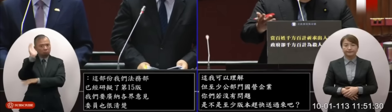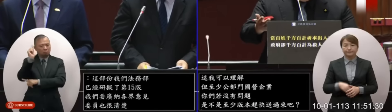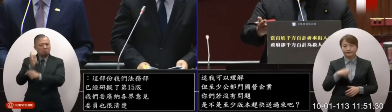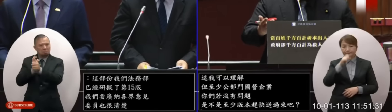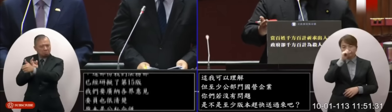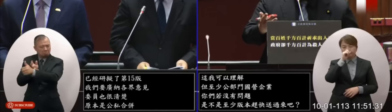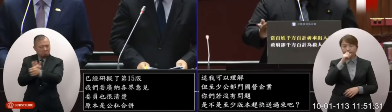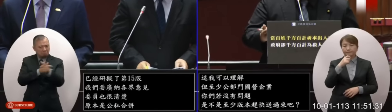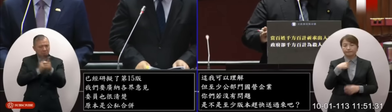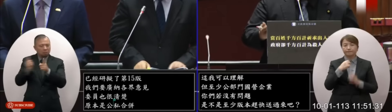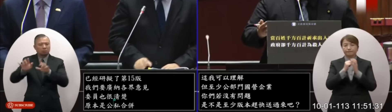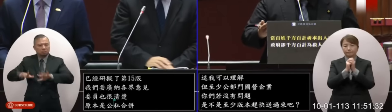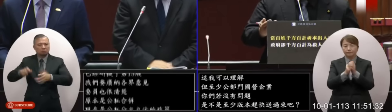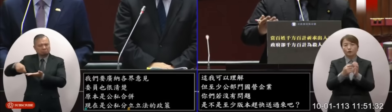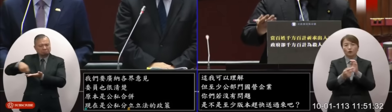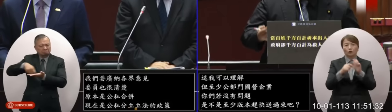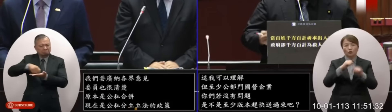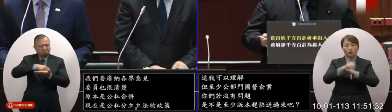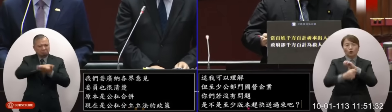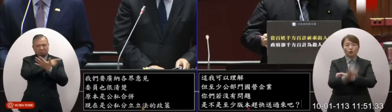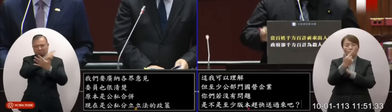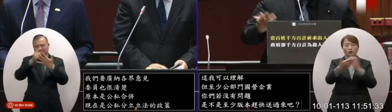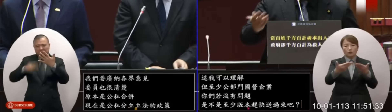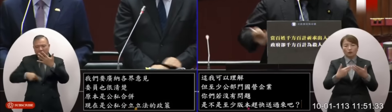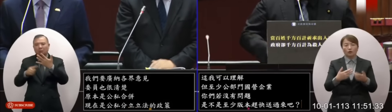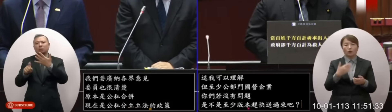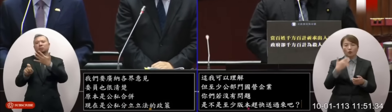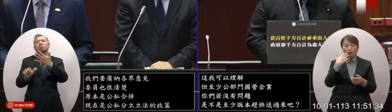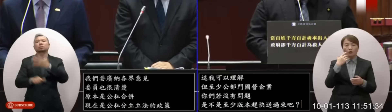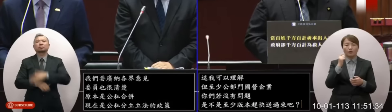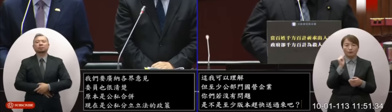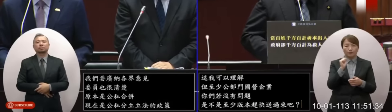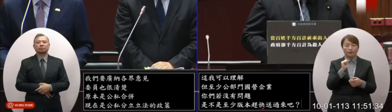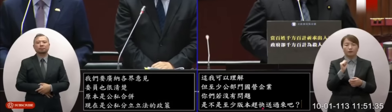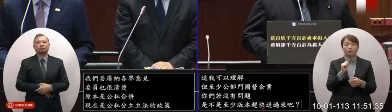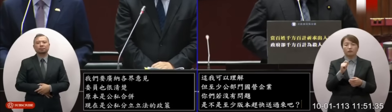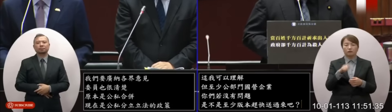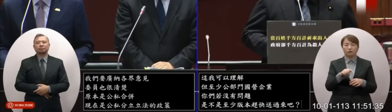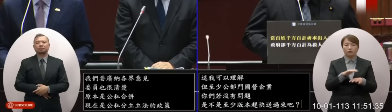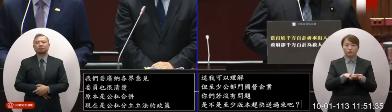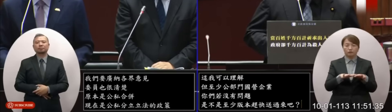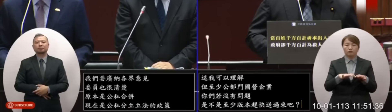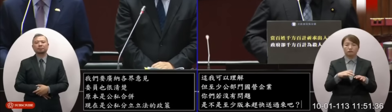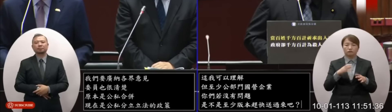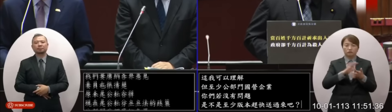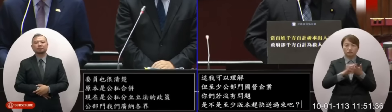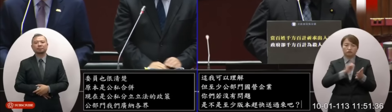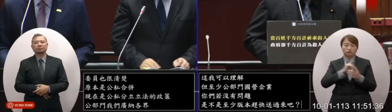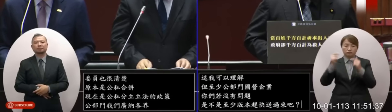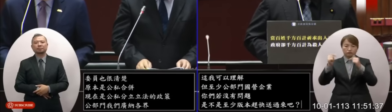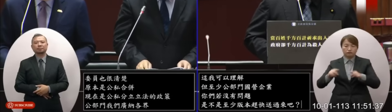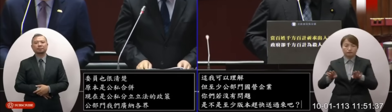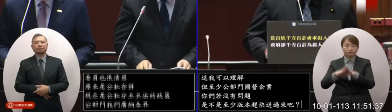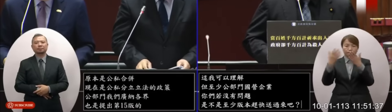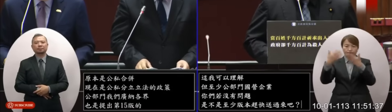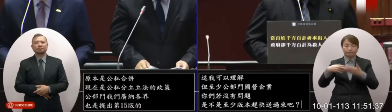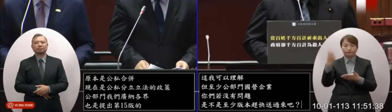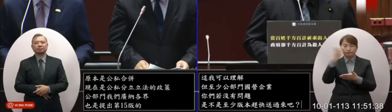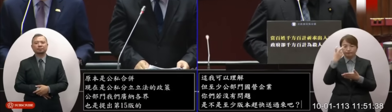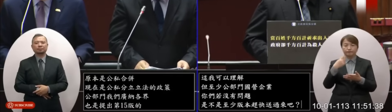那我只能拜託你們速度能夠加快 如果真的不行的話 那我們這邊就只好用我們的版本 開始審理 我們就只能這樣做